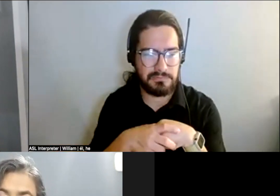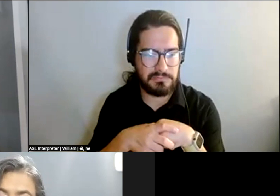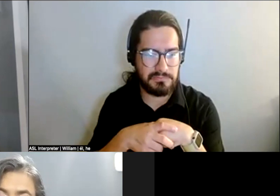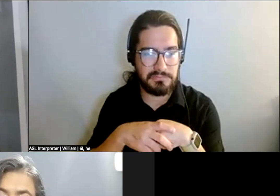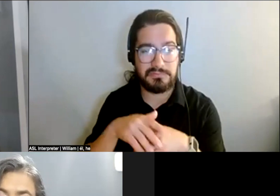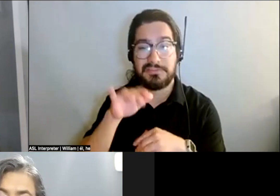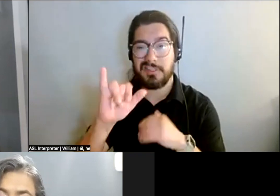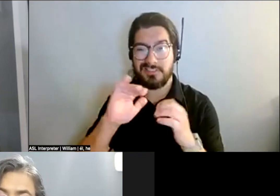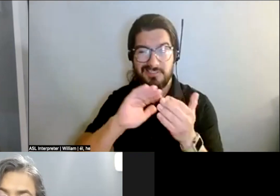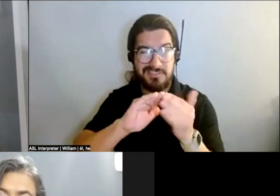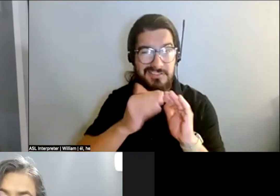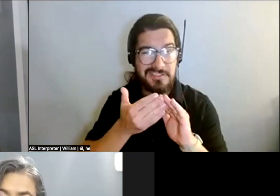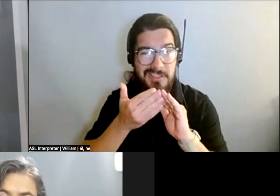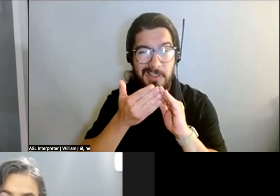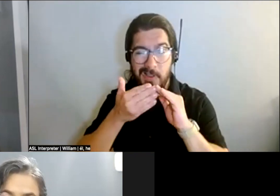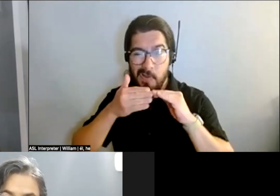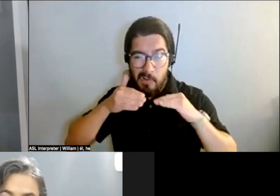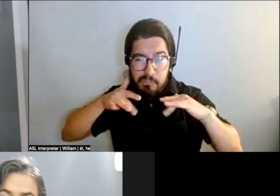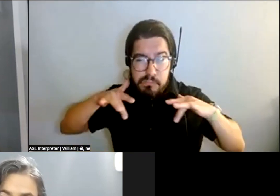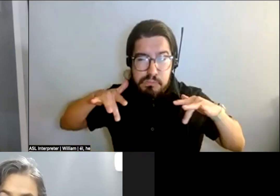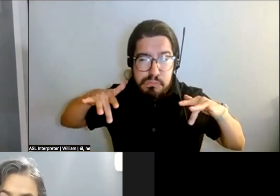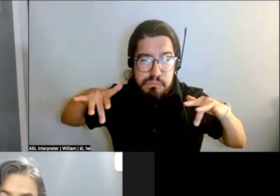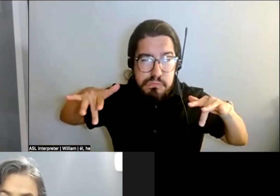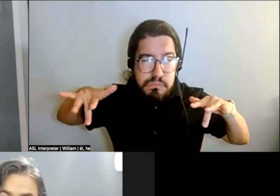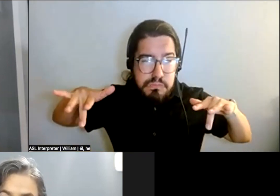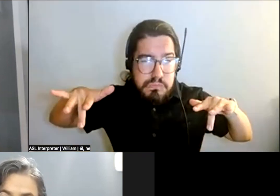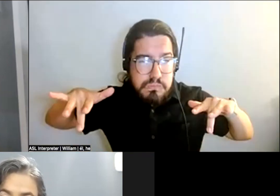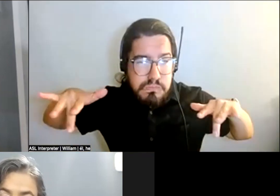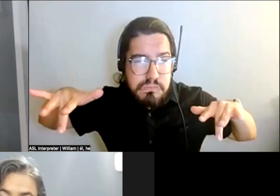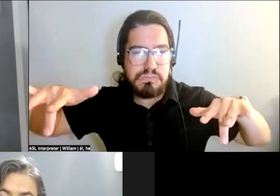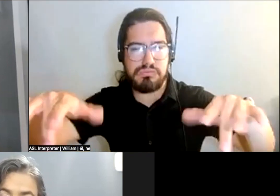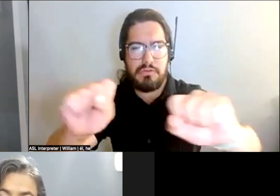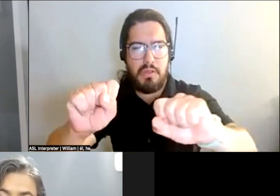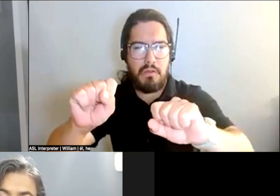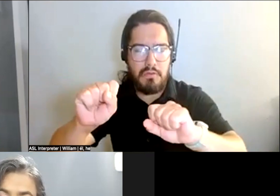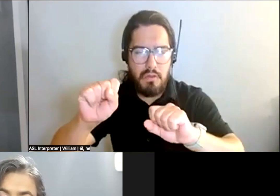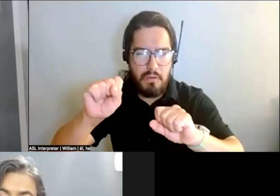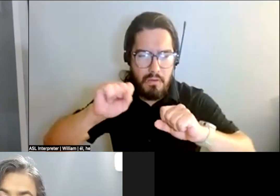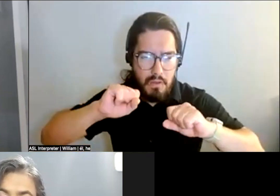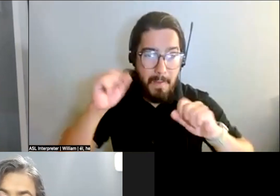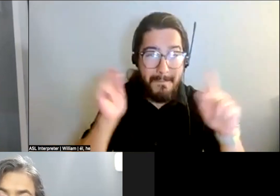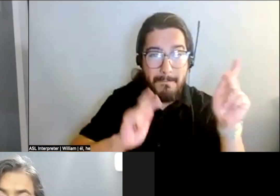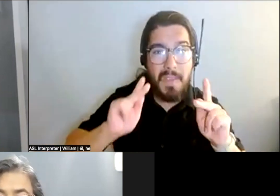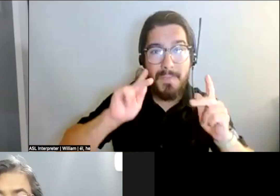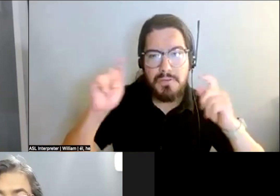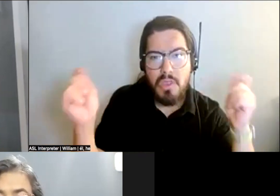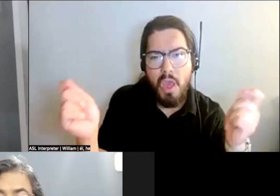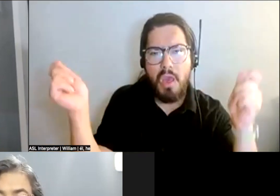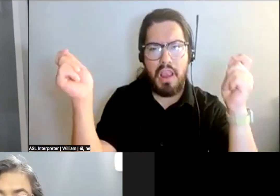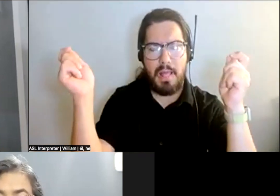Celebra bodas de diamante o se pierde en despecho entre mercados y teléfonos.